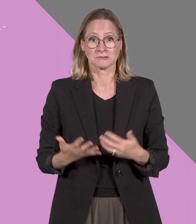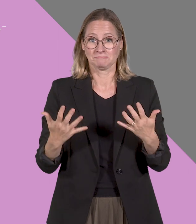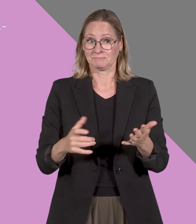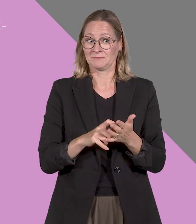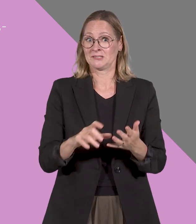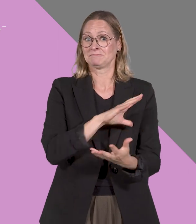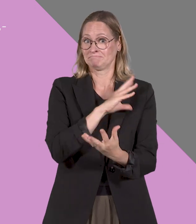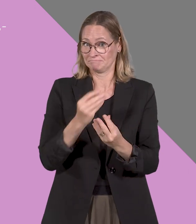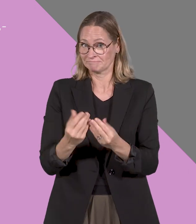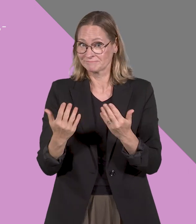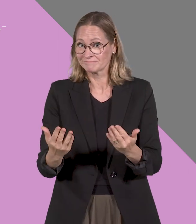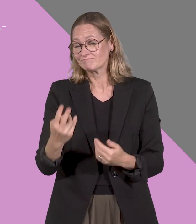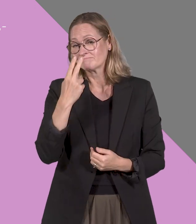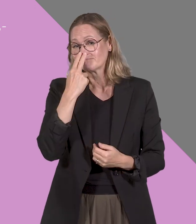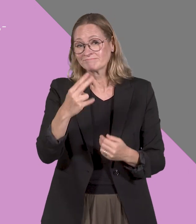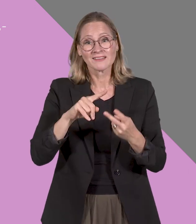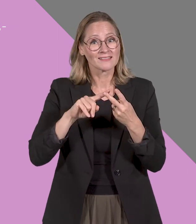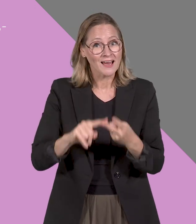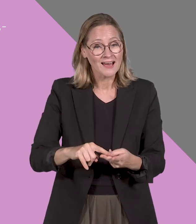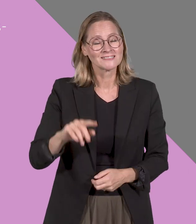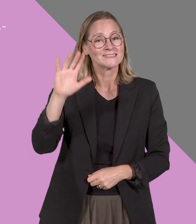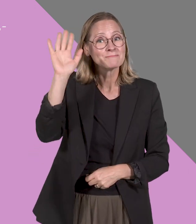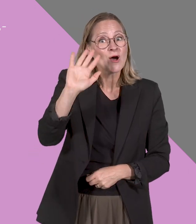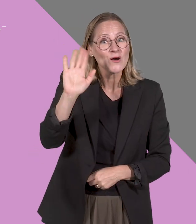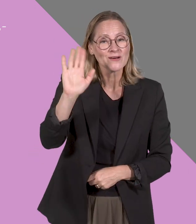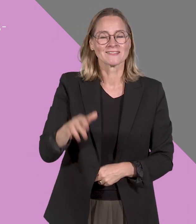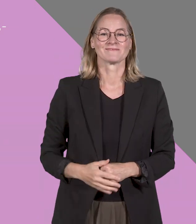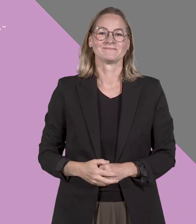Tässä kaikki tältä viikolta. Nähdään taas, moi moi!